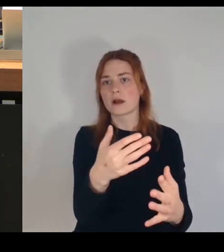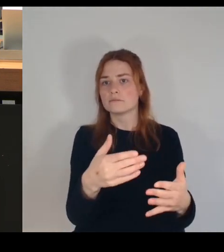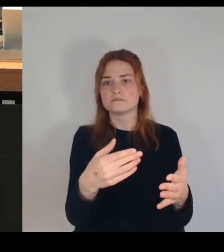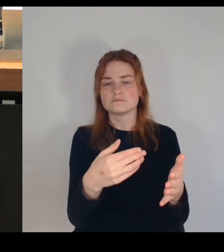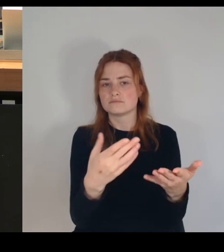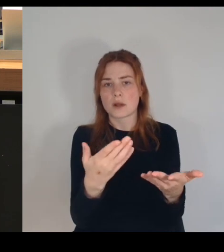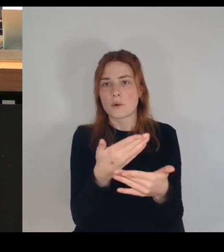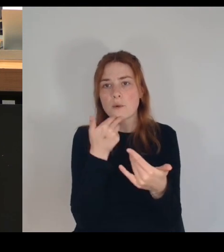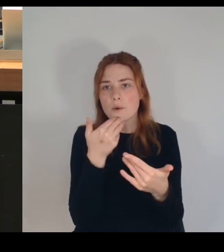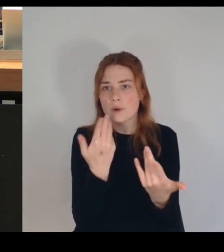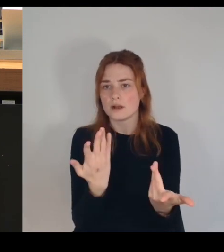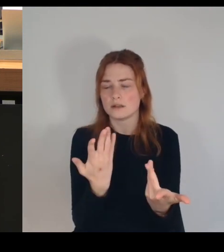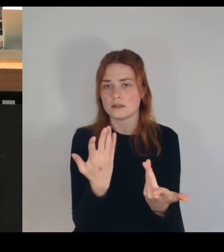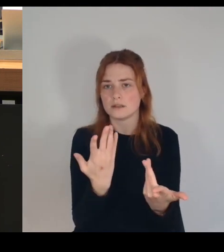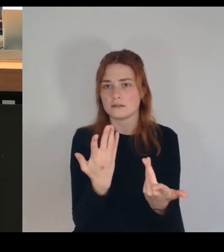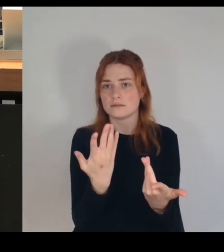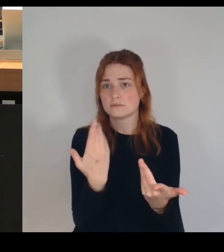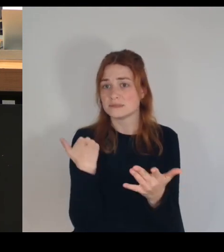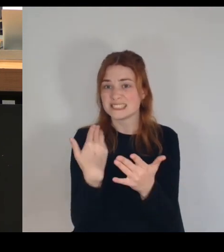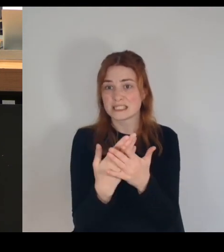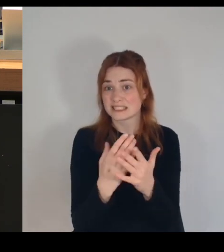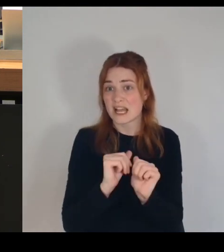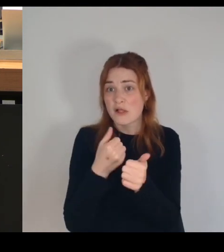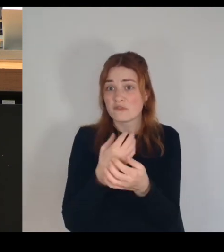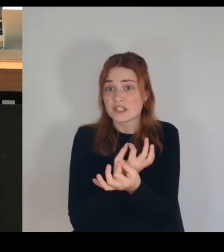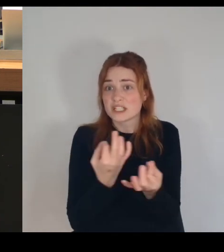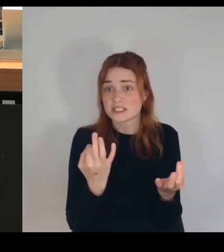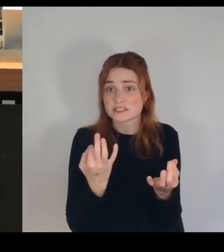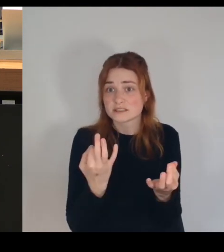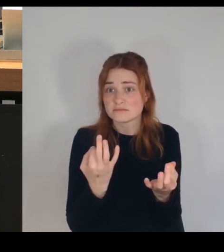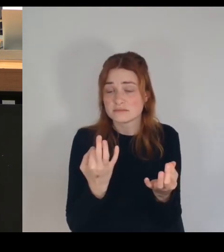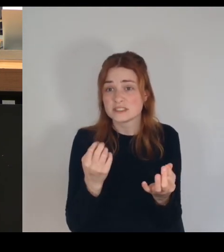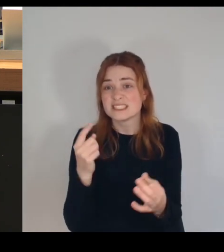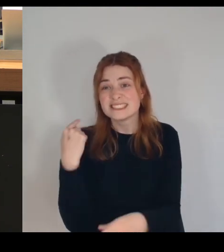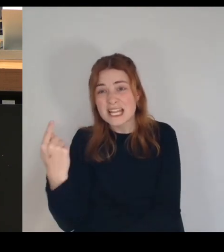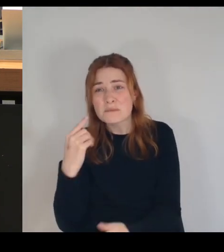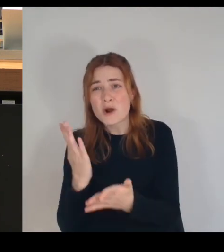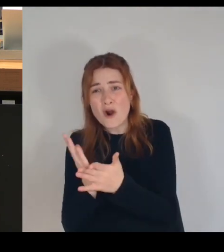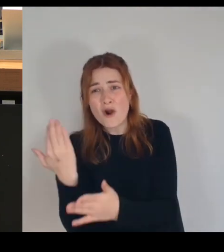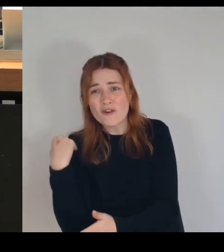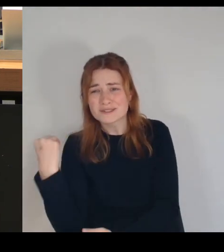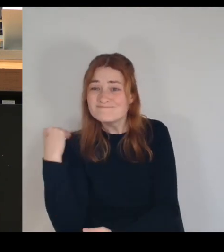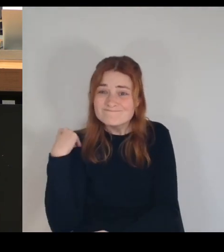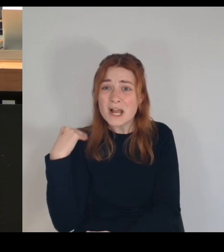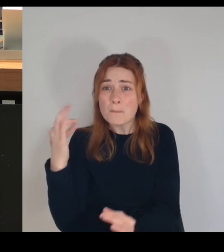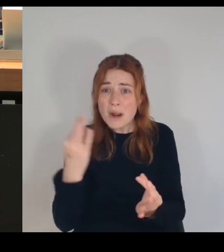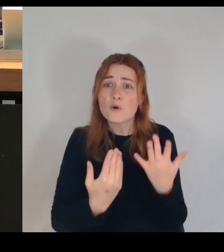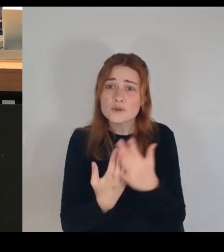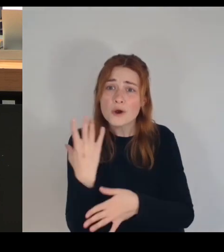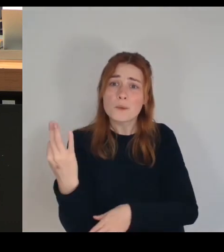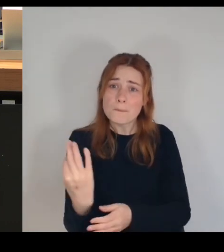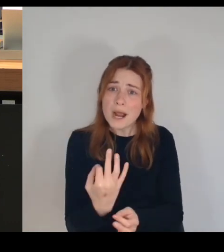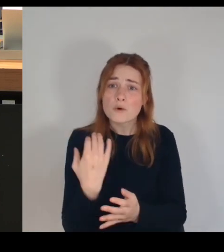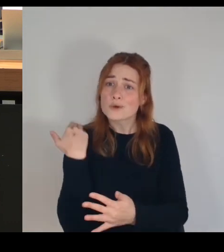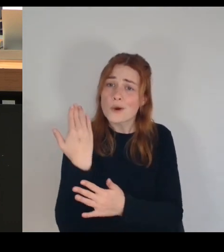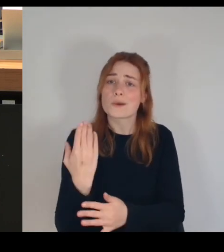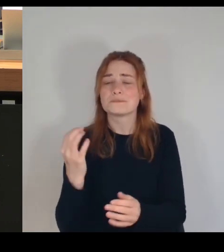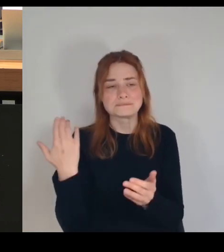und man ein Schichtsystem beibehalten hat aus dem vergangenen Jahrhundert, das eine Lebenswünschen der Mitarbeiter völlig vorbeigeht und im